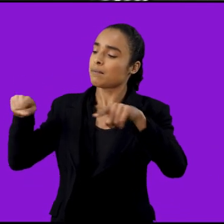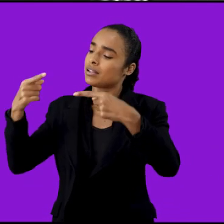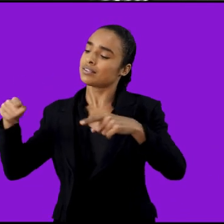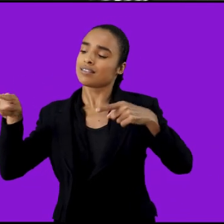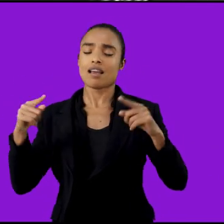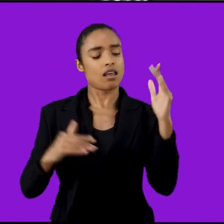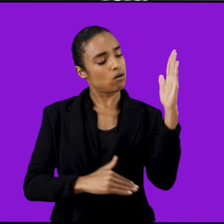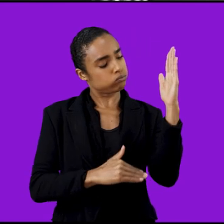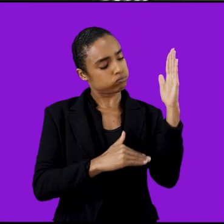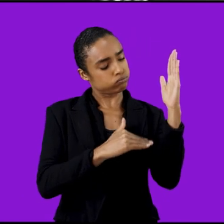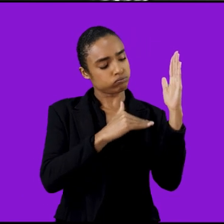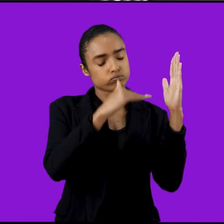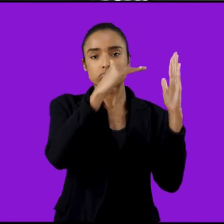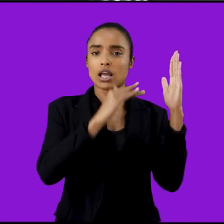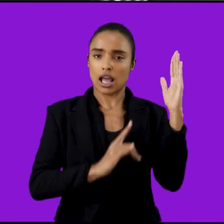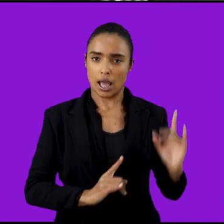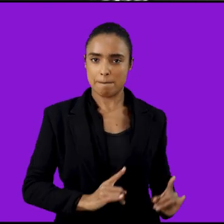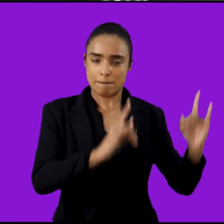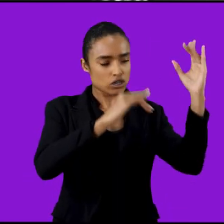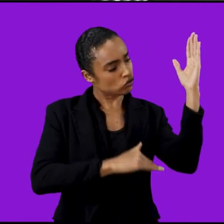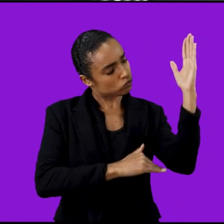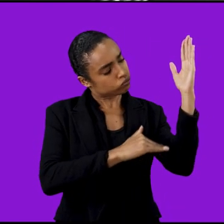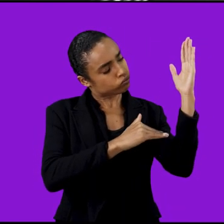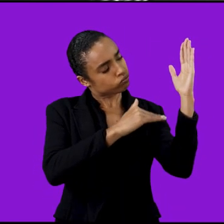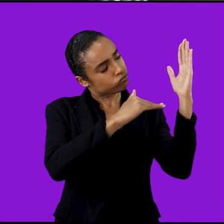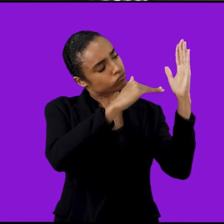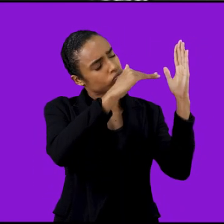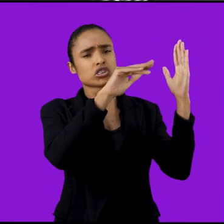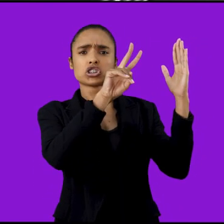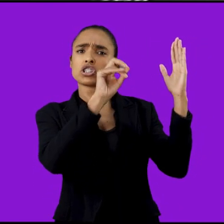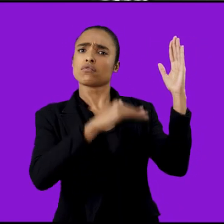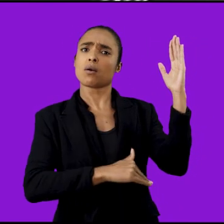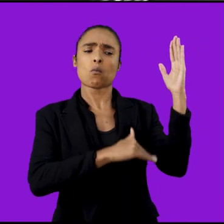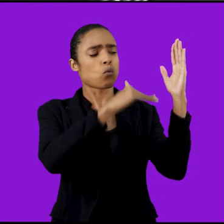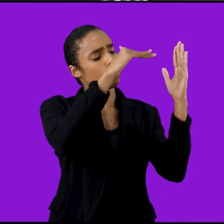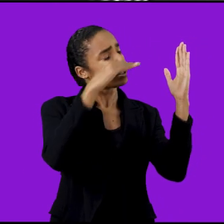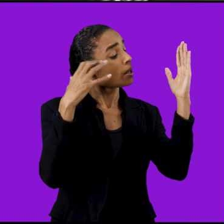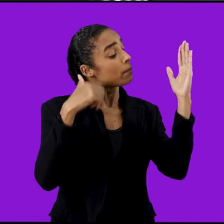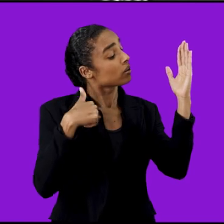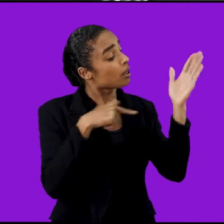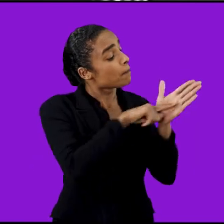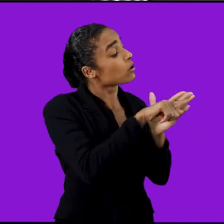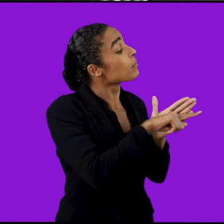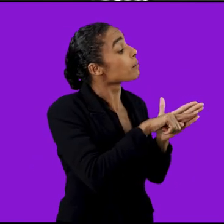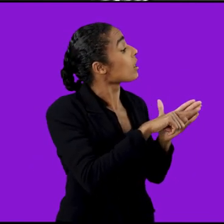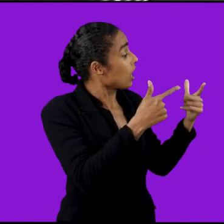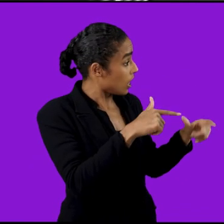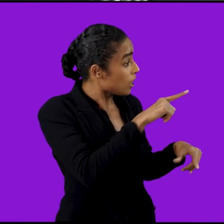com a acessorista. Ele colocava a música pra acessorista ouvir, né? Que ele até chegar lá no vigésimo não sei quantos andares. E perguntava se ela gostava da música: “E